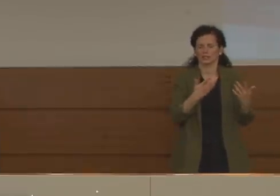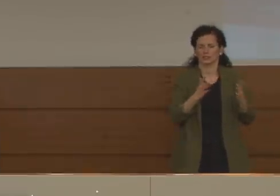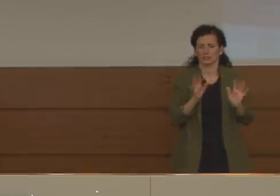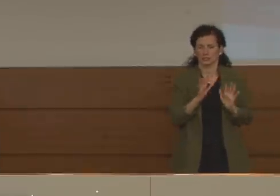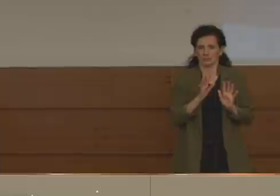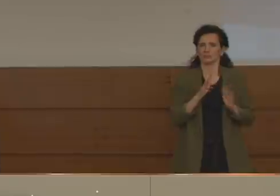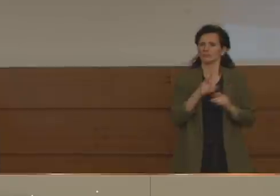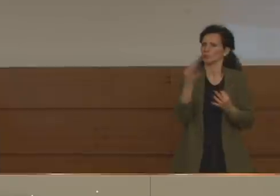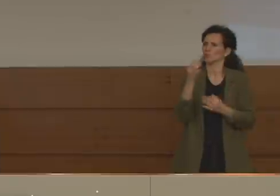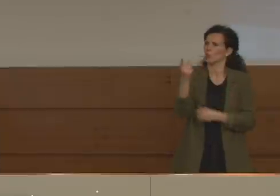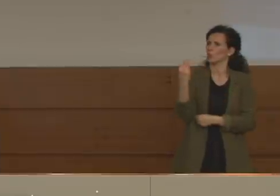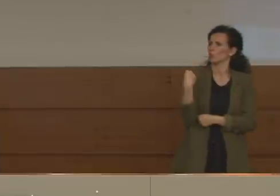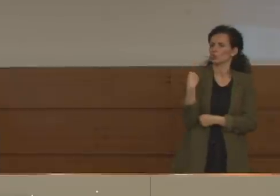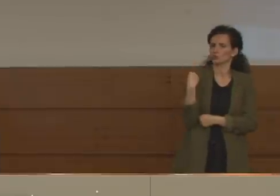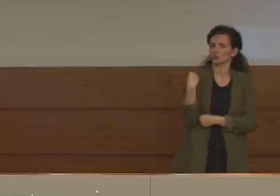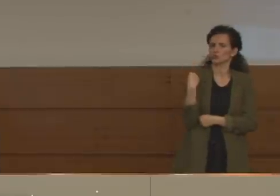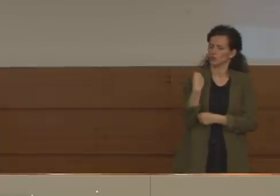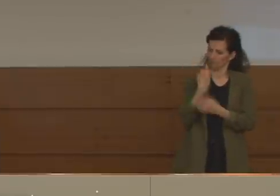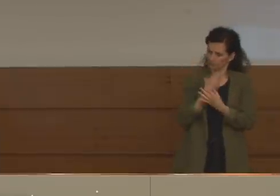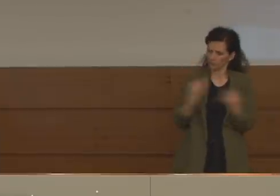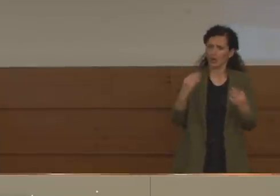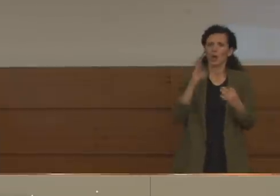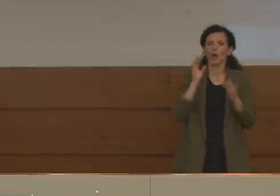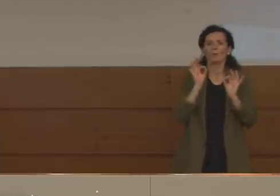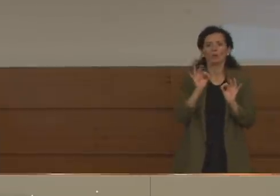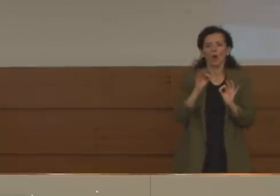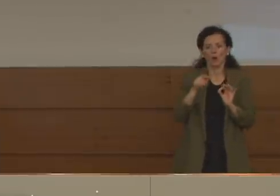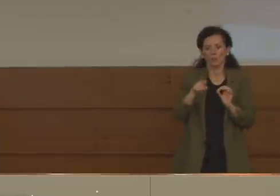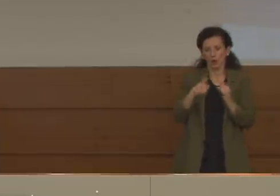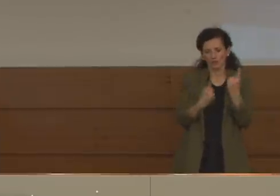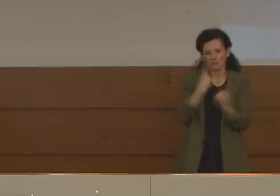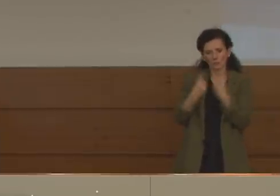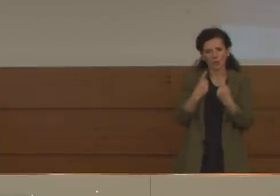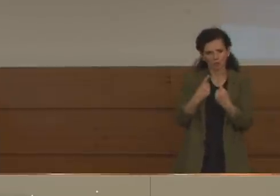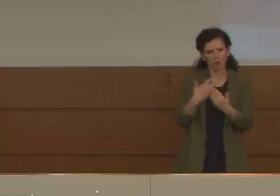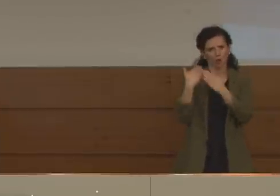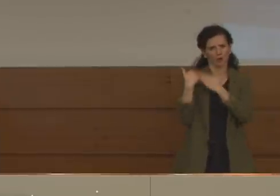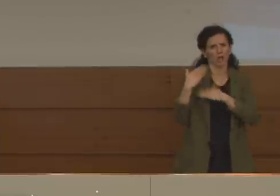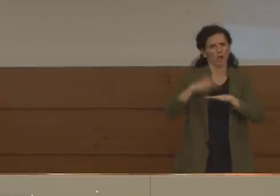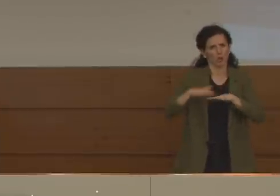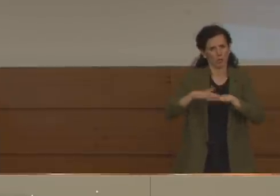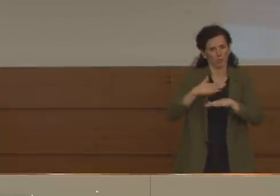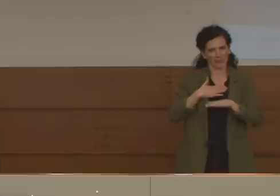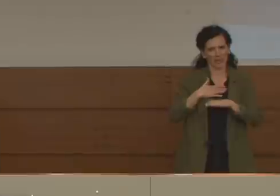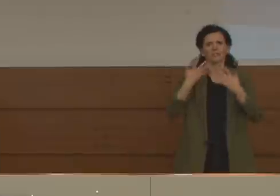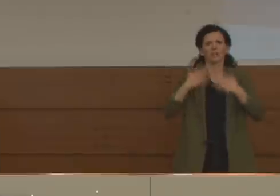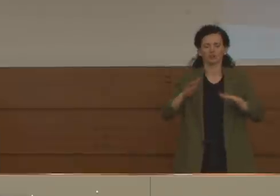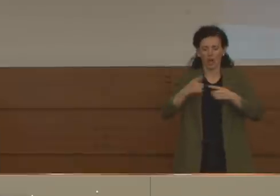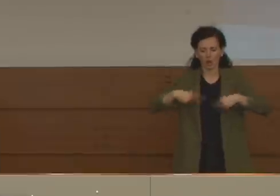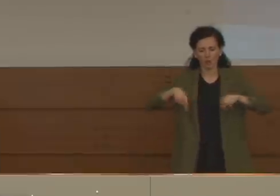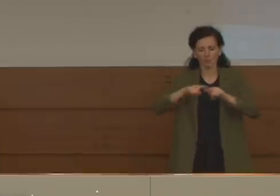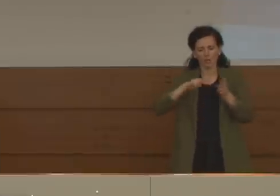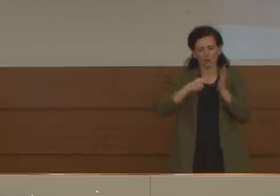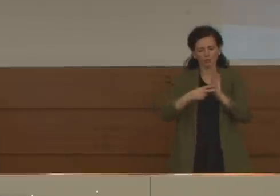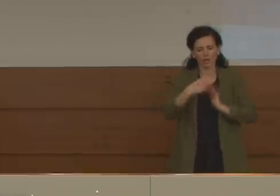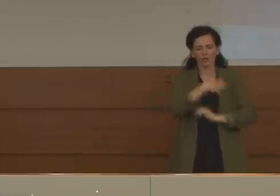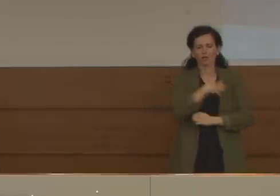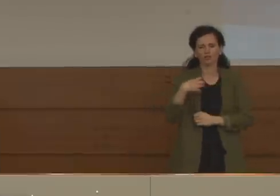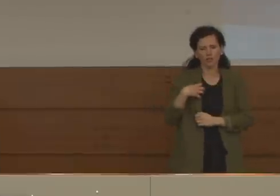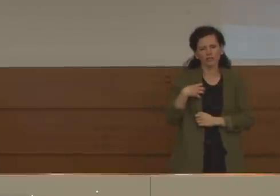Io per primo, perché è uno degli ambiti di cui mi occupo, ne abbiamo parlato nel Comitato Tecnico Scientifico e verremo fuori con qualche